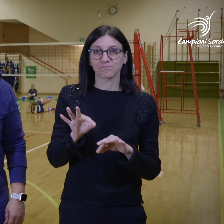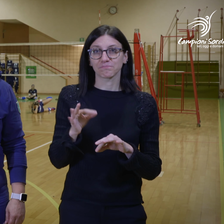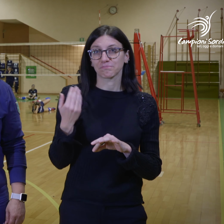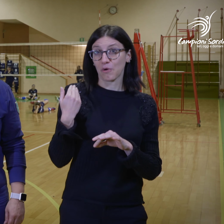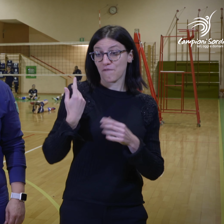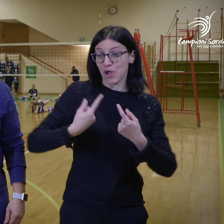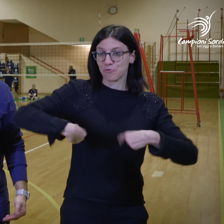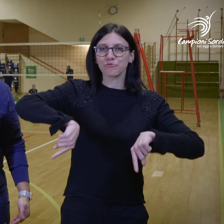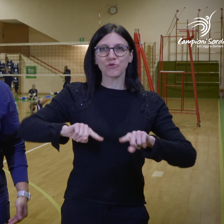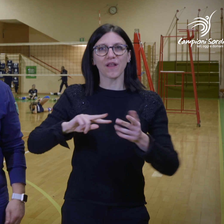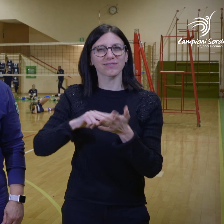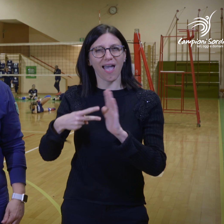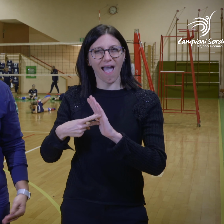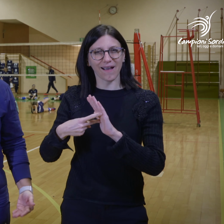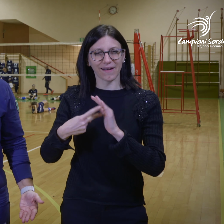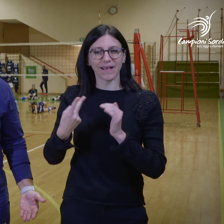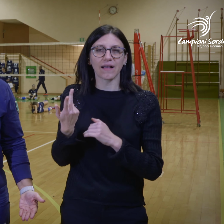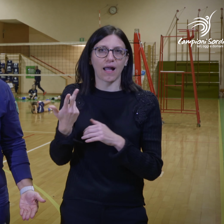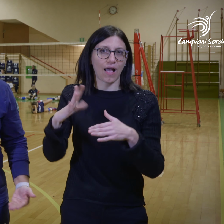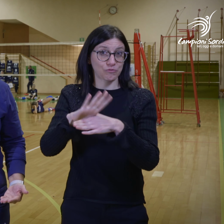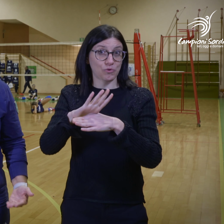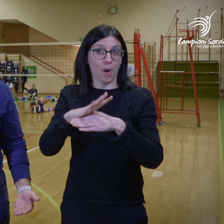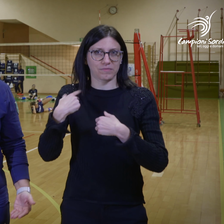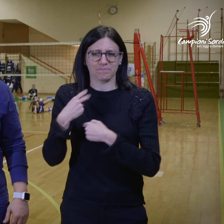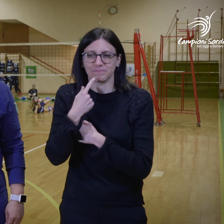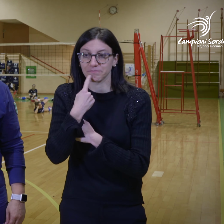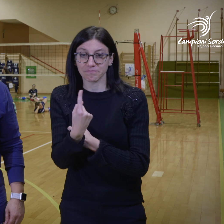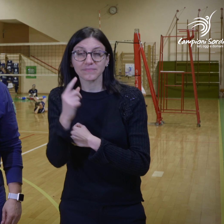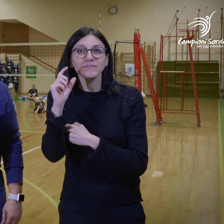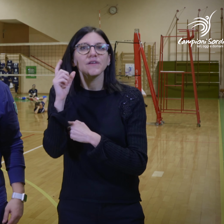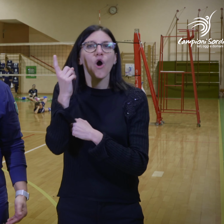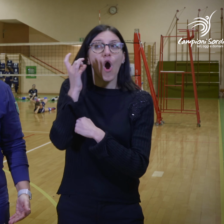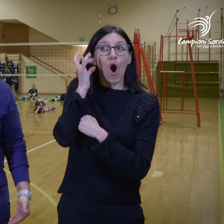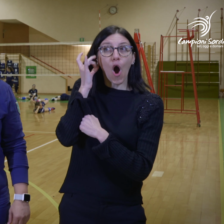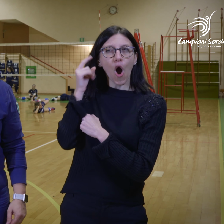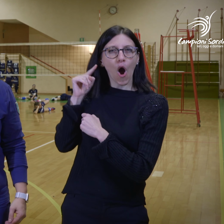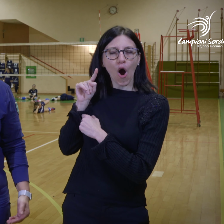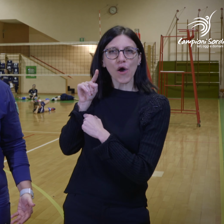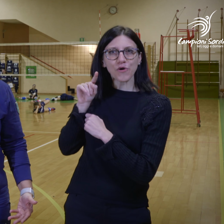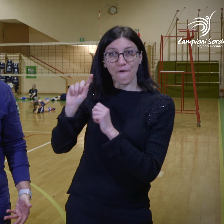ragazze, è un oro che se si guardano i risultati potrebbe essere stato ottenuto